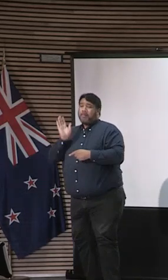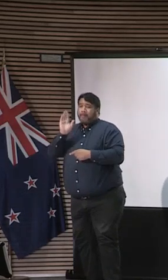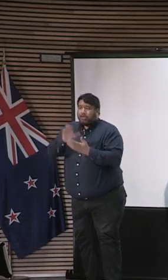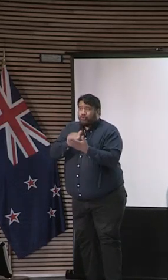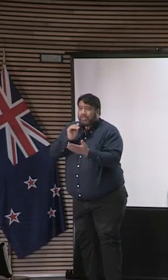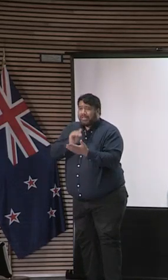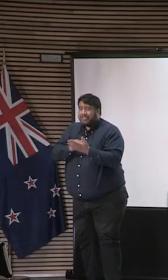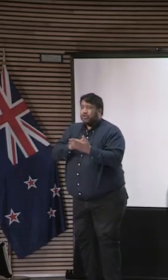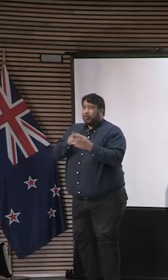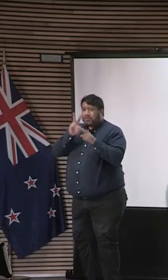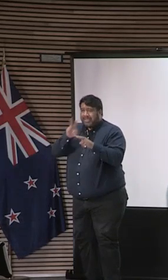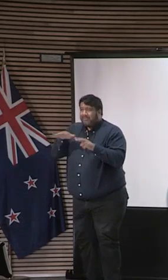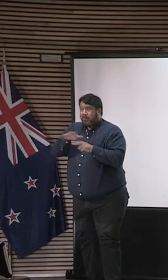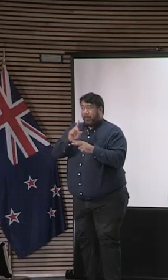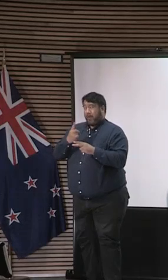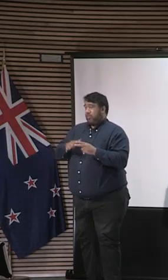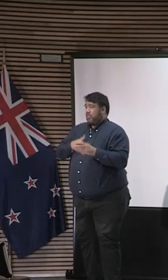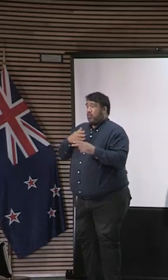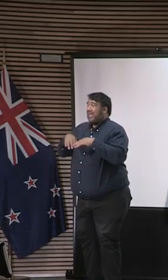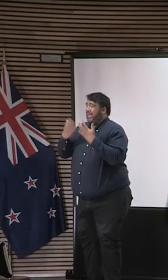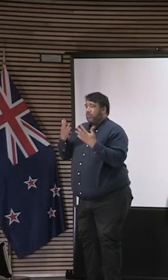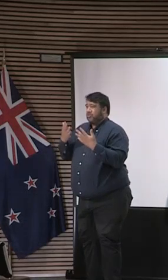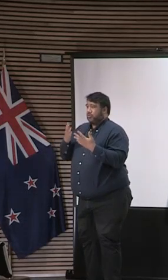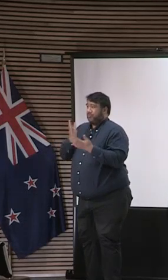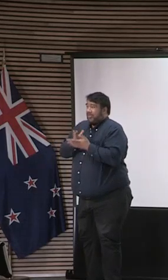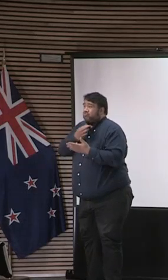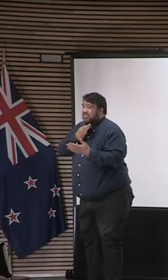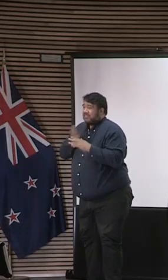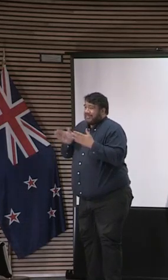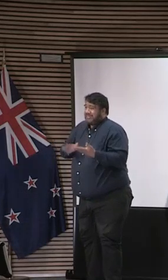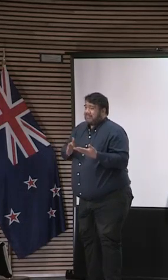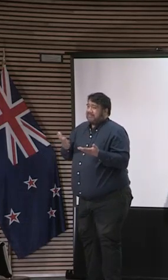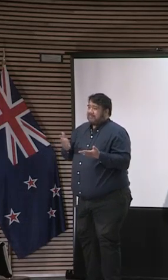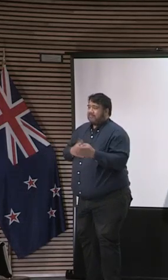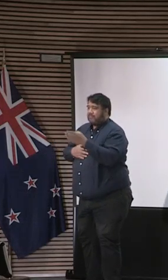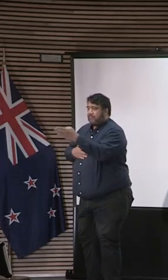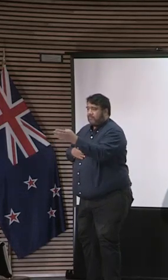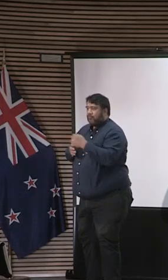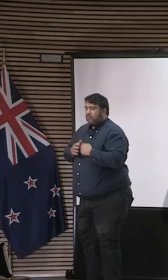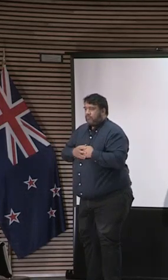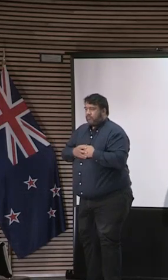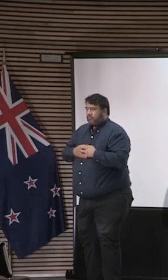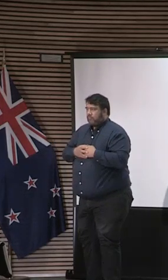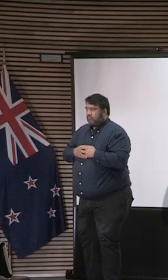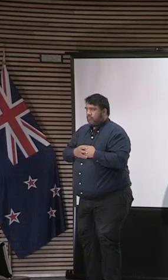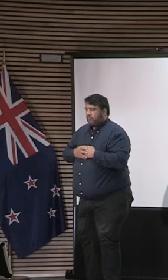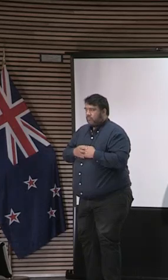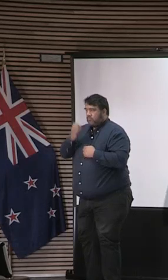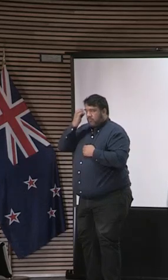kei te kite tonu tatou i nga keehi COVID e puta mai ana i te haerenga ao. Me matua whakarite